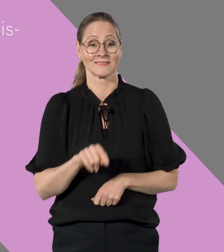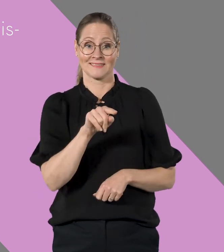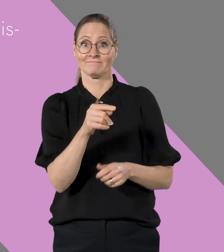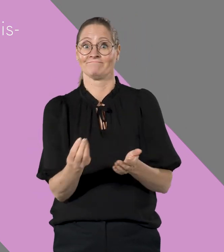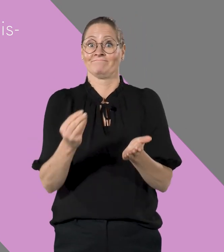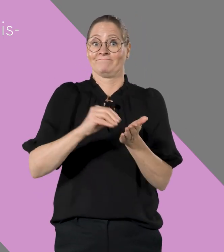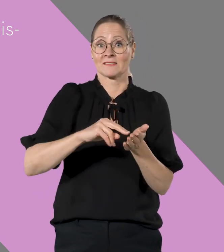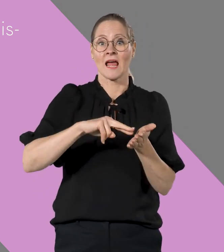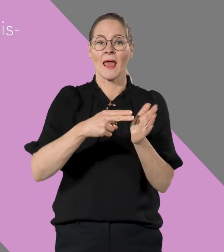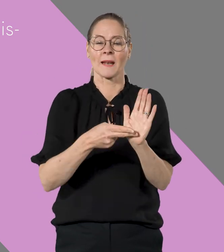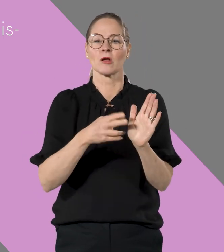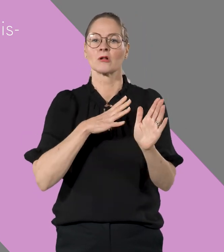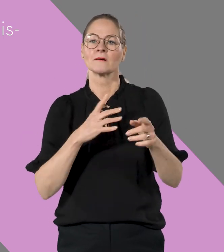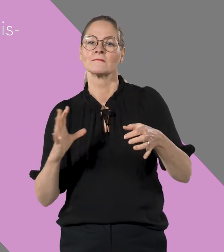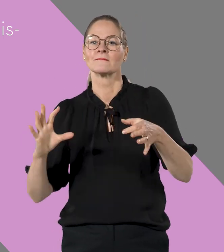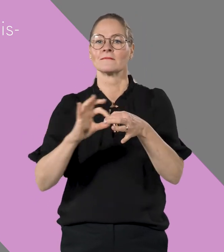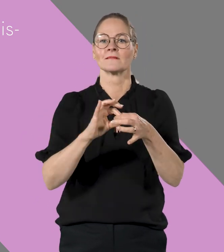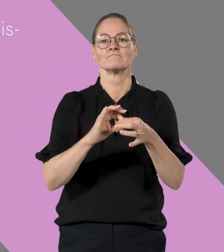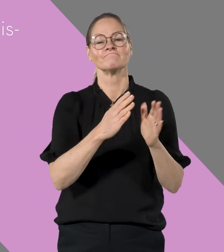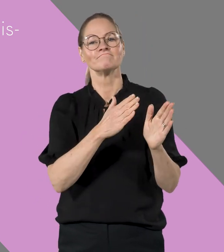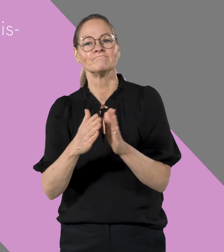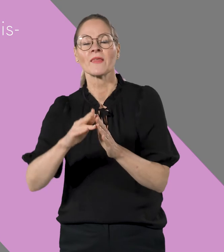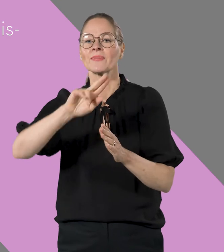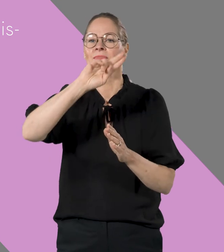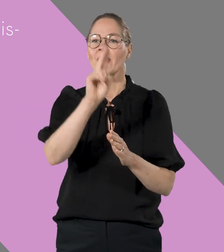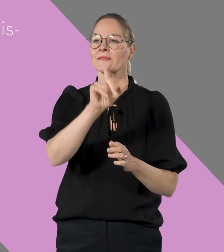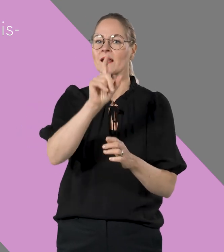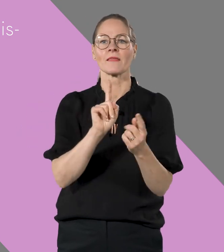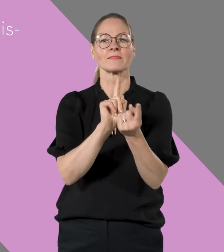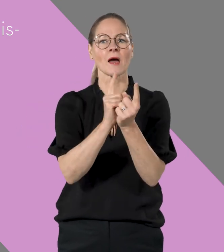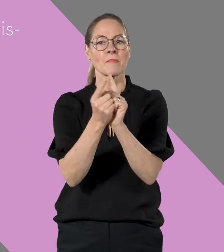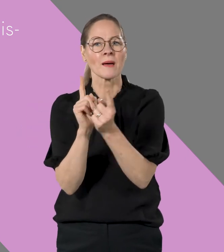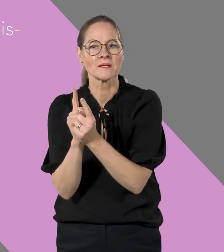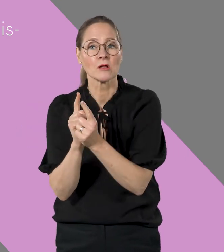Lisäksi hankkeen puitteissa järjestetään taiteilijatapaamisia, -